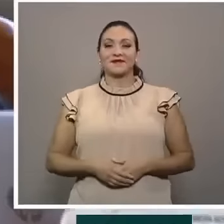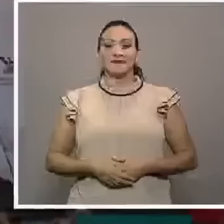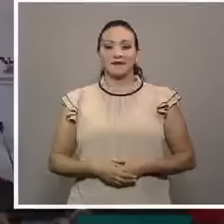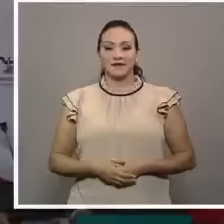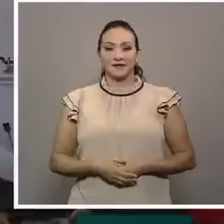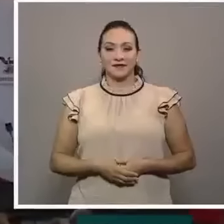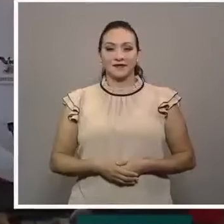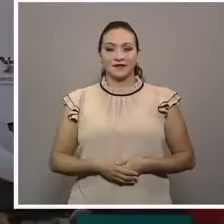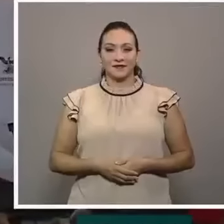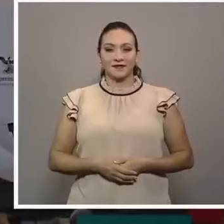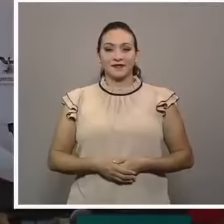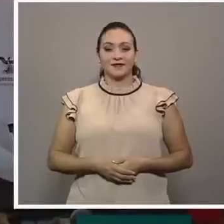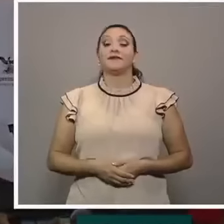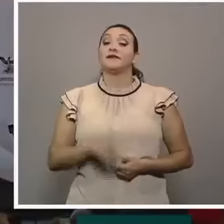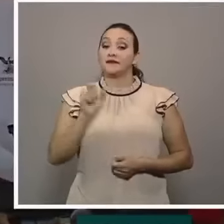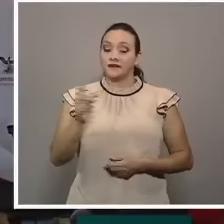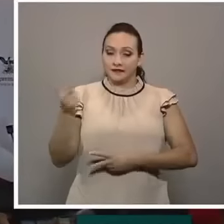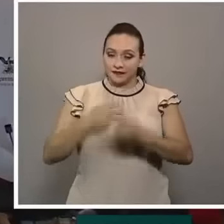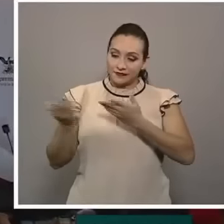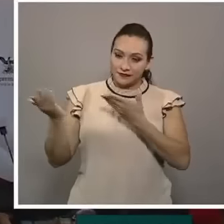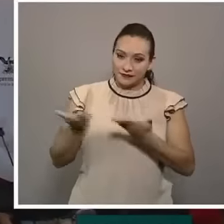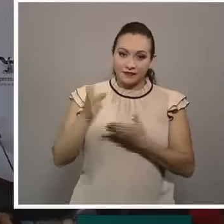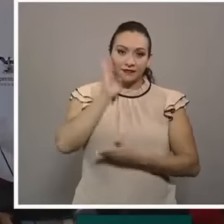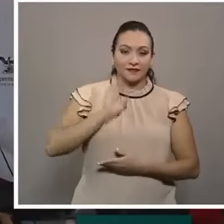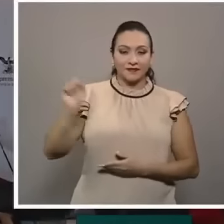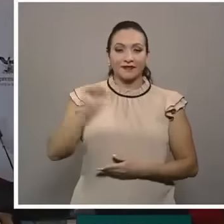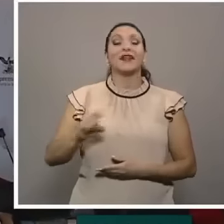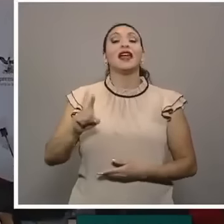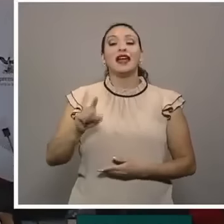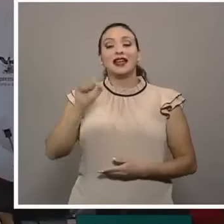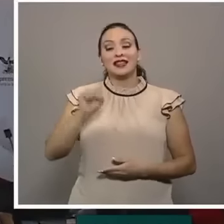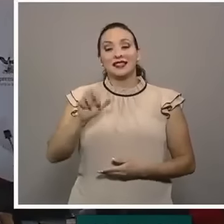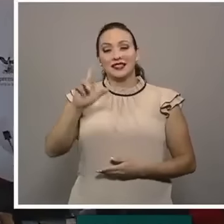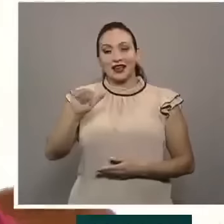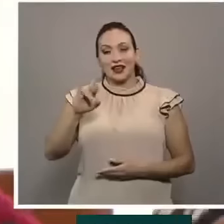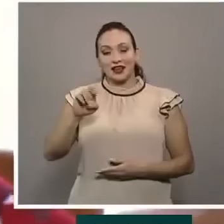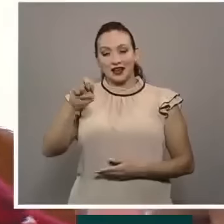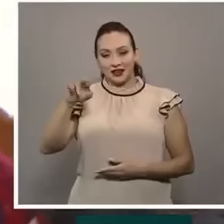y también está la ministra Sara Irene Herrerías.